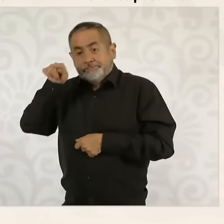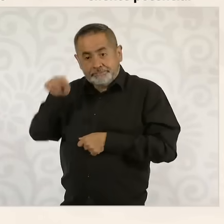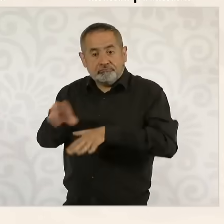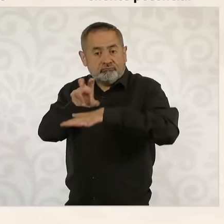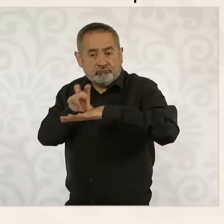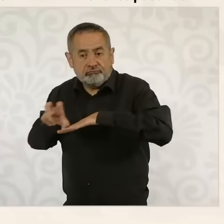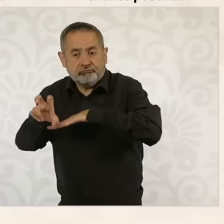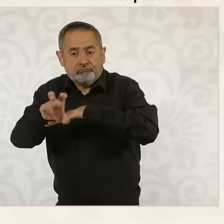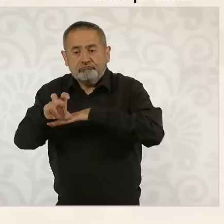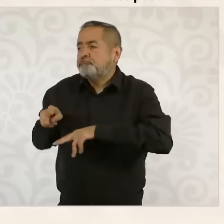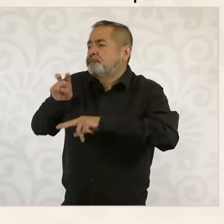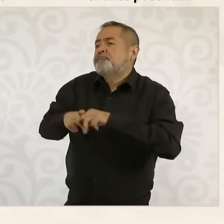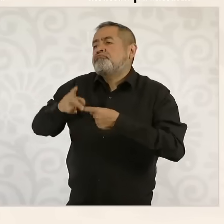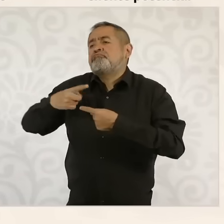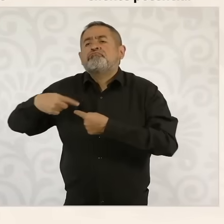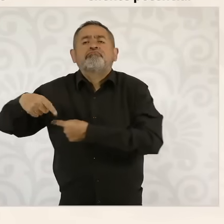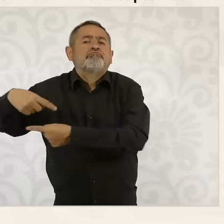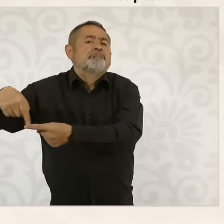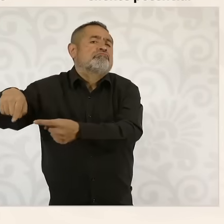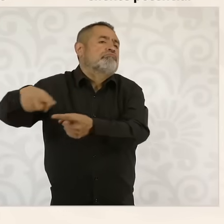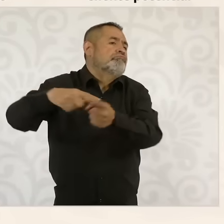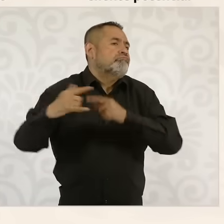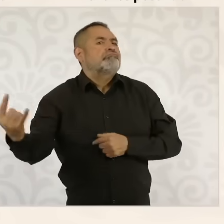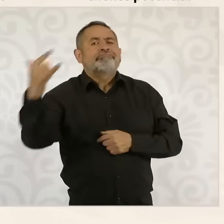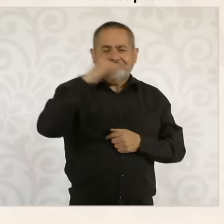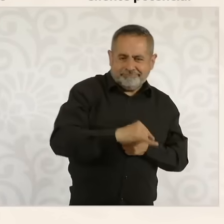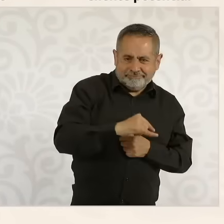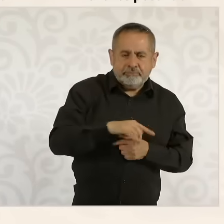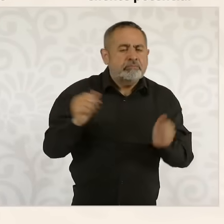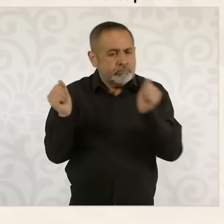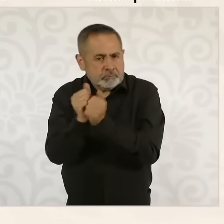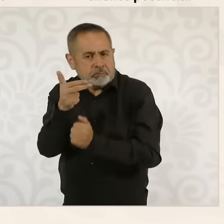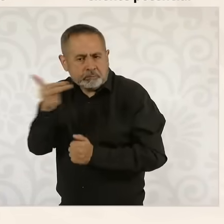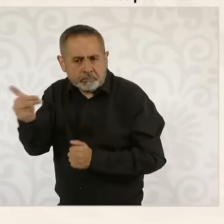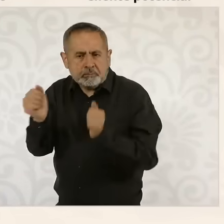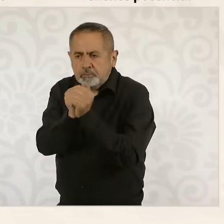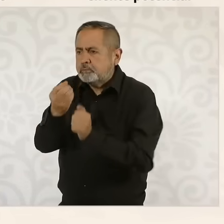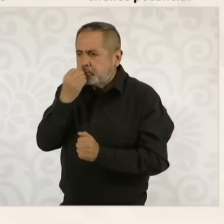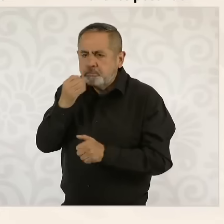Nuestros paquetes es viaje redondo en el vuelo, hospedaje, alimentos, transporte. Precisamente la